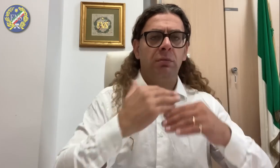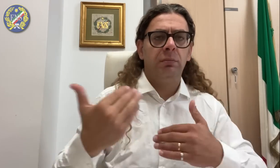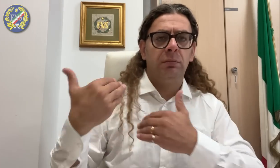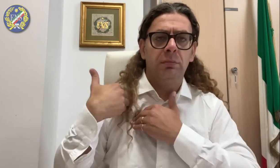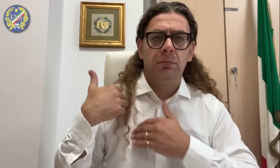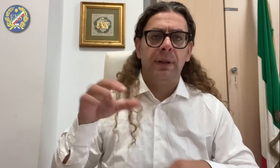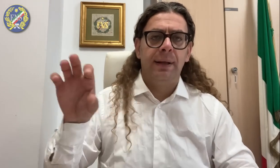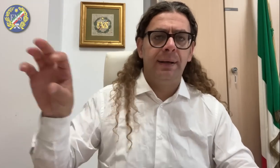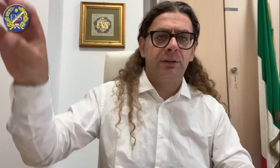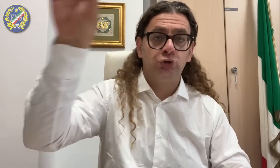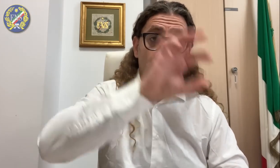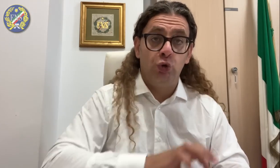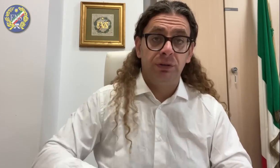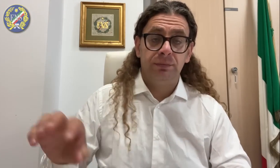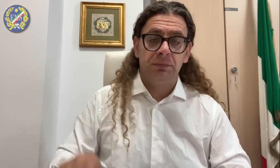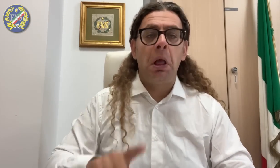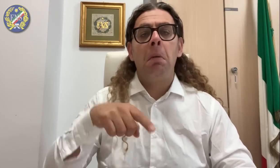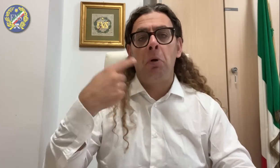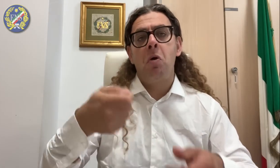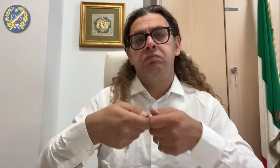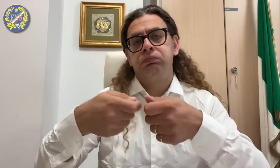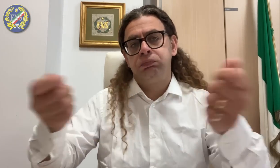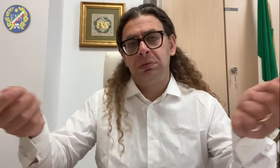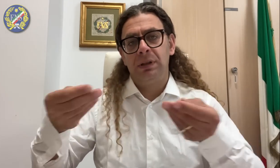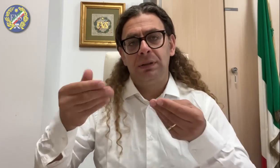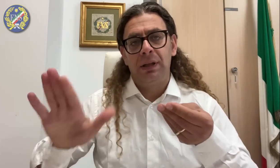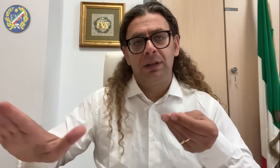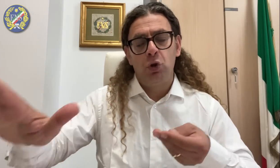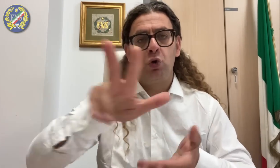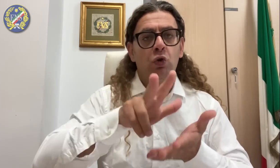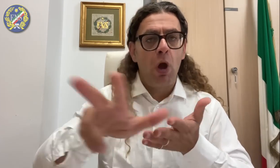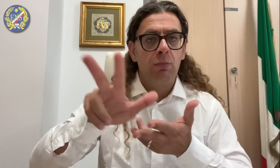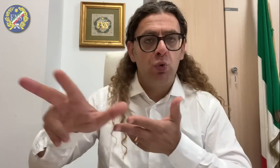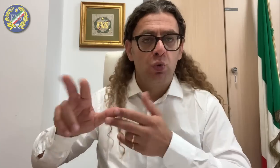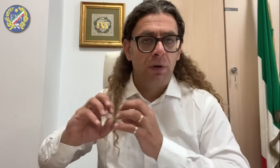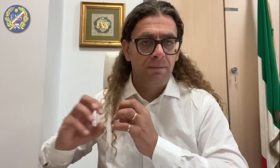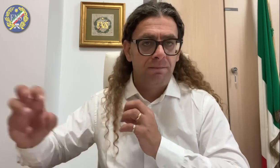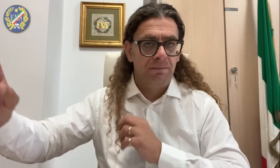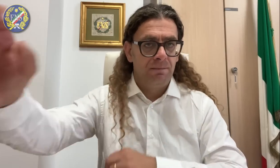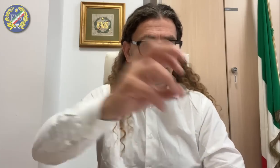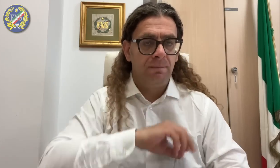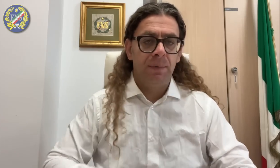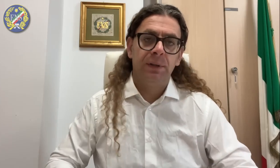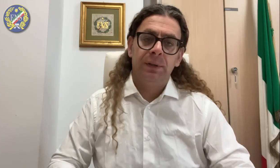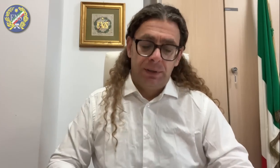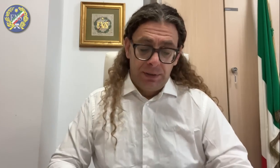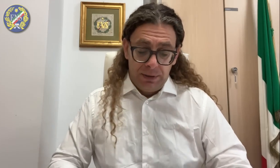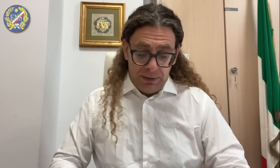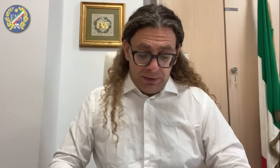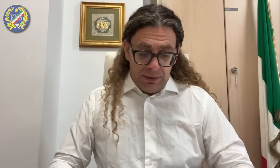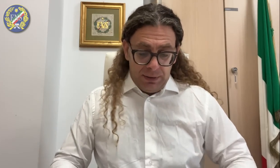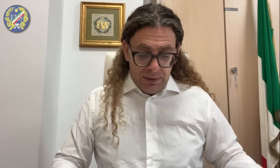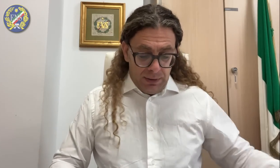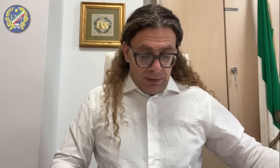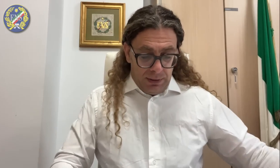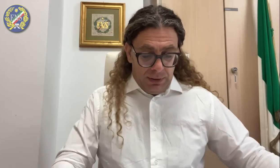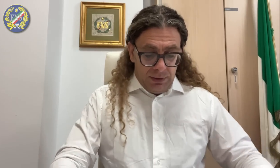da affidare alle Regioni che si occuperanno a loro volta di suddividere queste somme tra i Comuni.